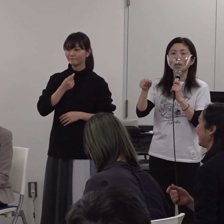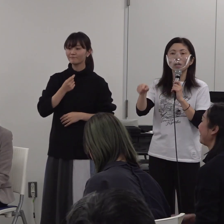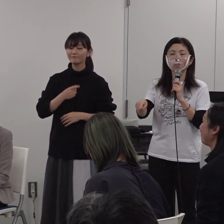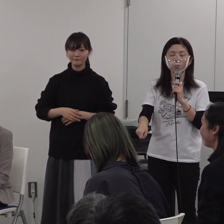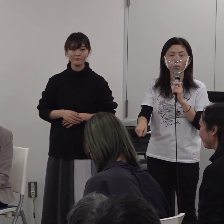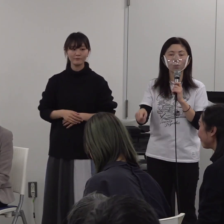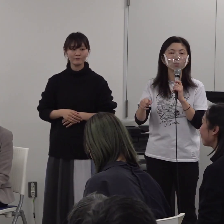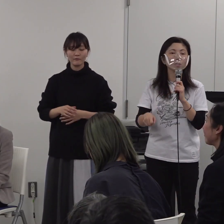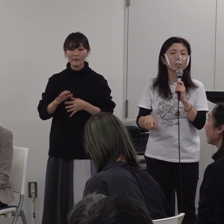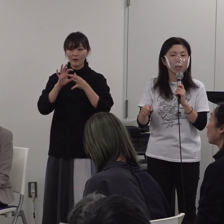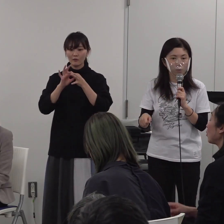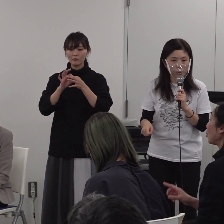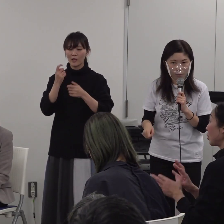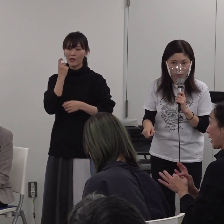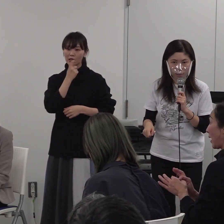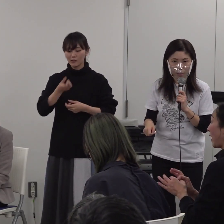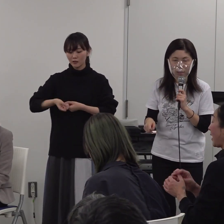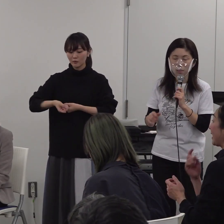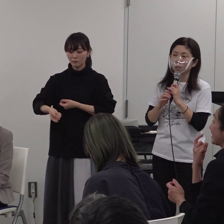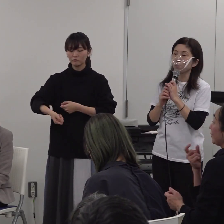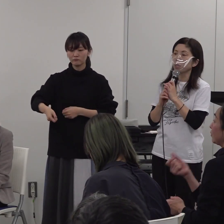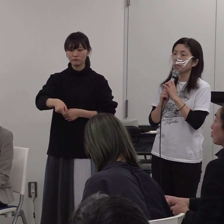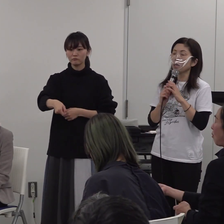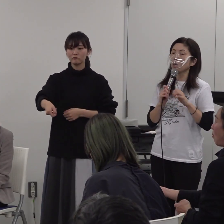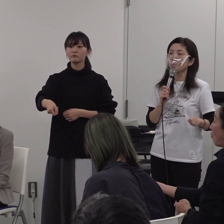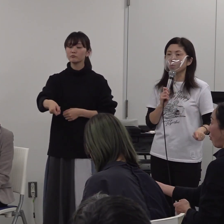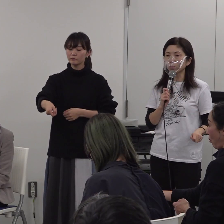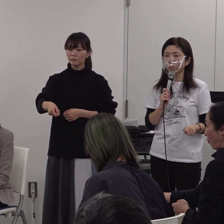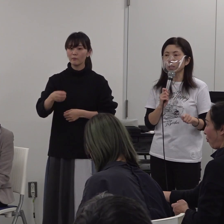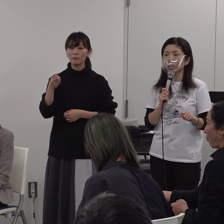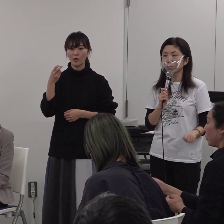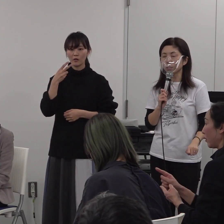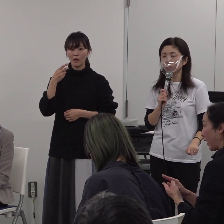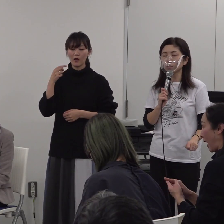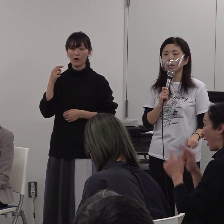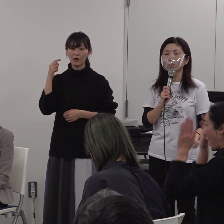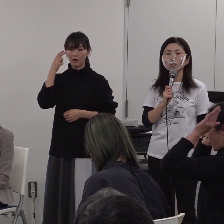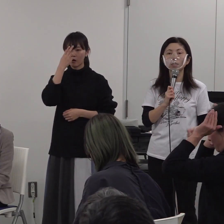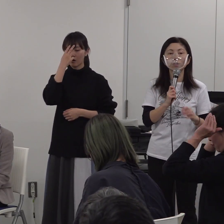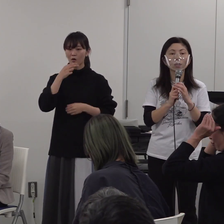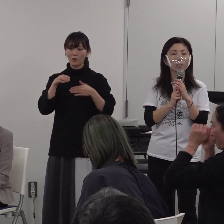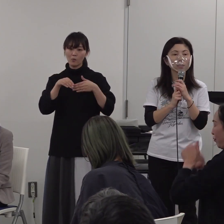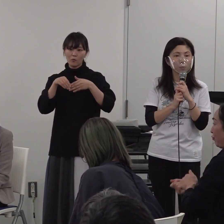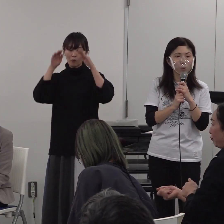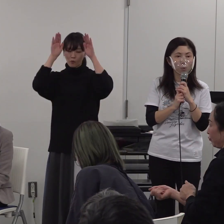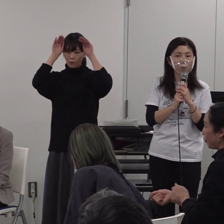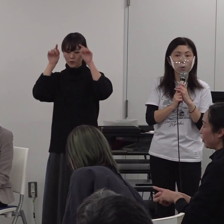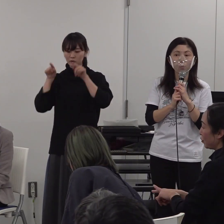白杖ついて歩いている方また盲導犬と一緒に歩いている 方でも